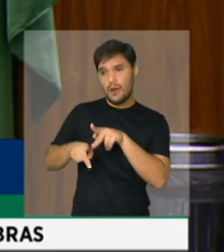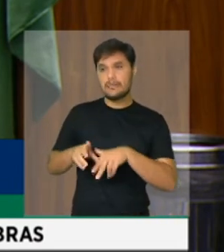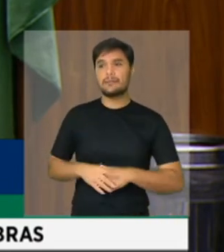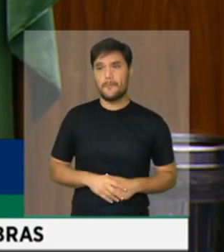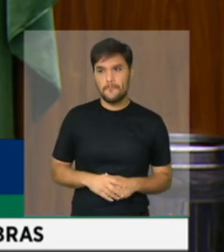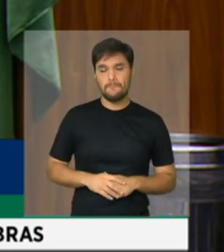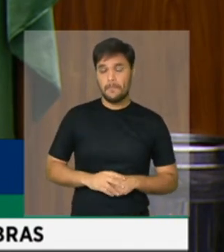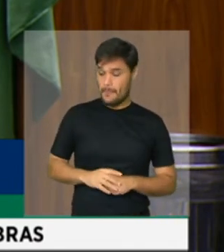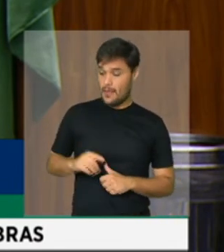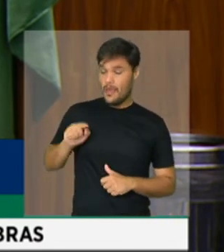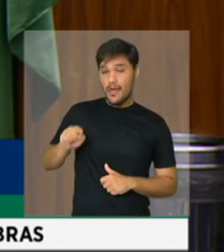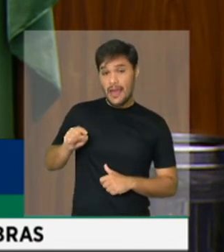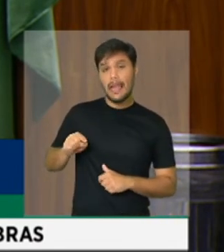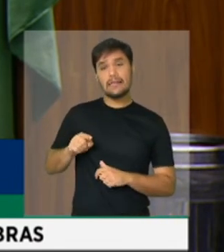DAS PESSOAS. NA VIDA DAQUELES